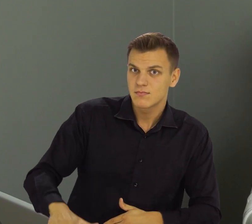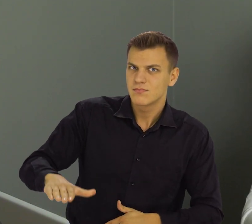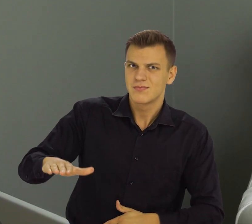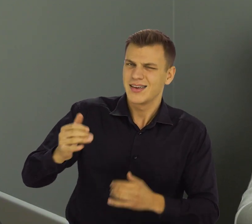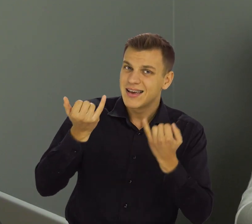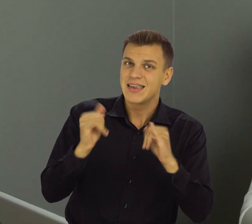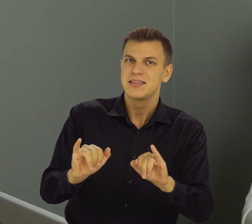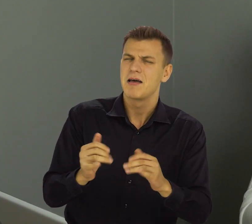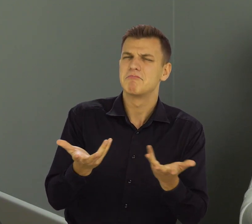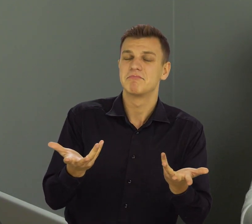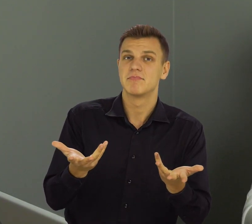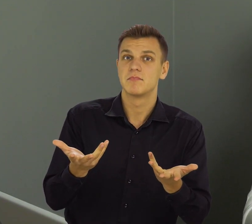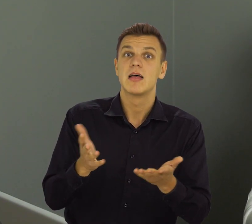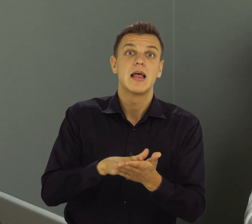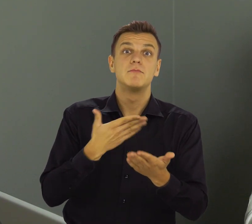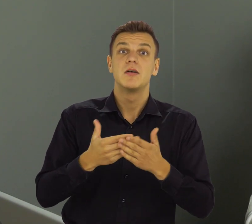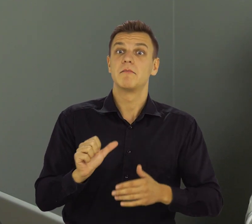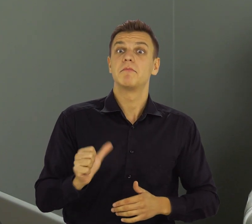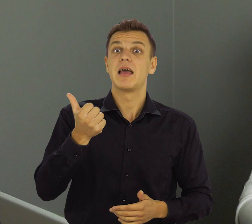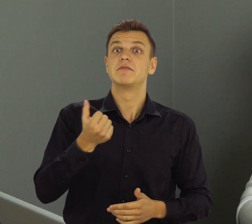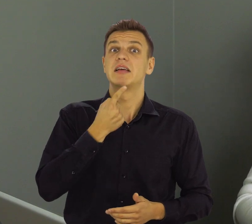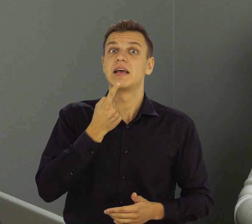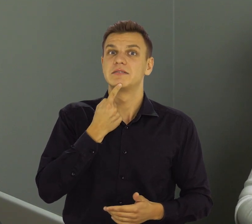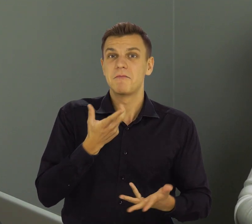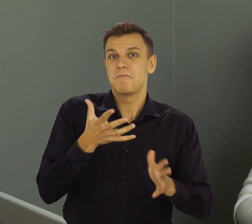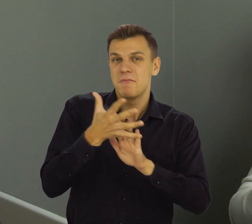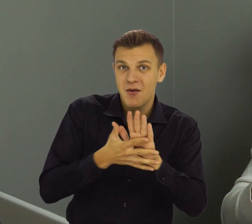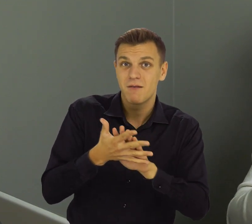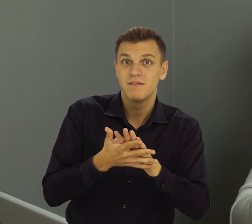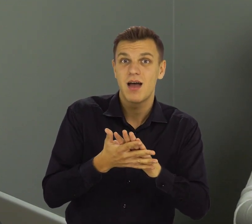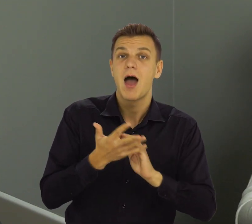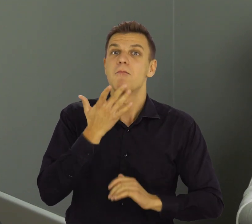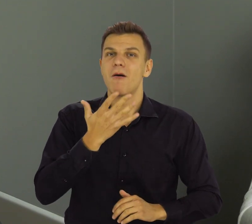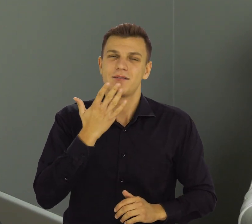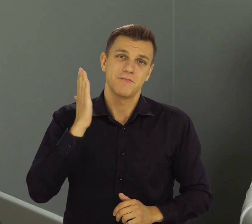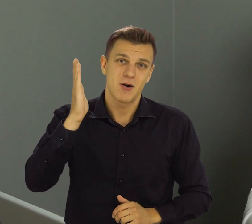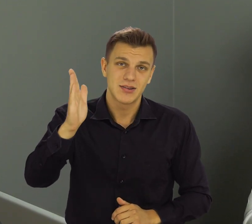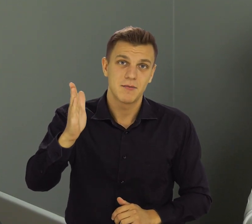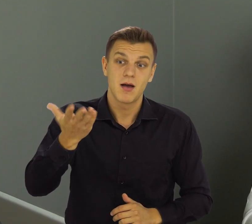wielu z nas nauczyło się wcześniej migać niż mówić. Dorastaliśmy jako dzieci dwujęzyczne,